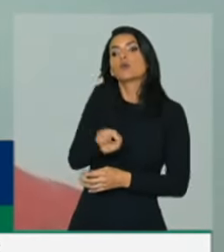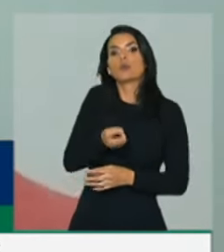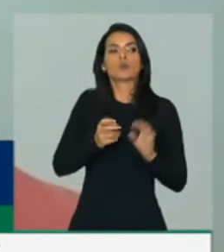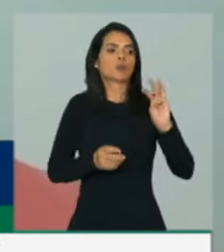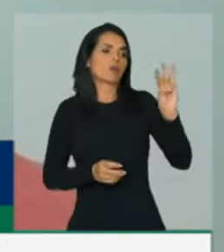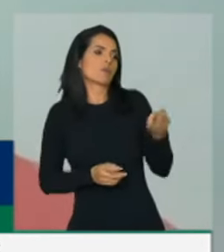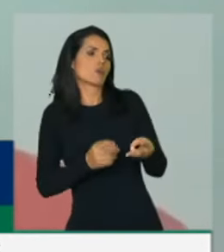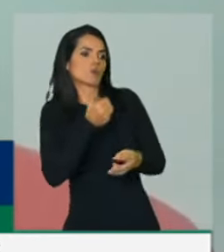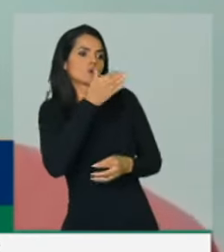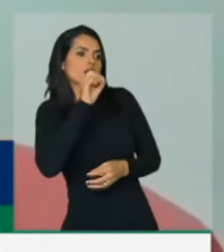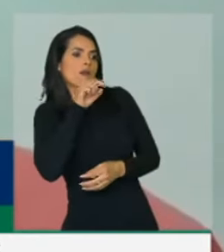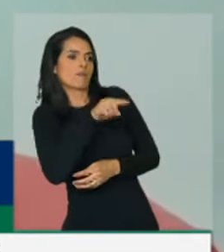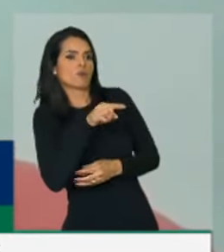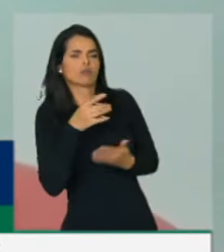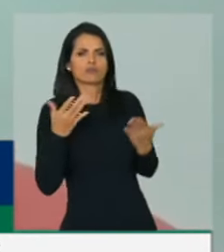TEMOS PARÂMETRO, MINISTÉRIO